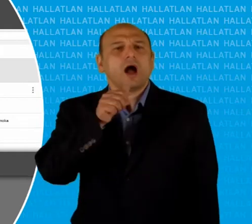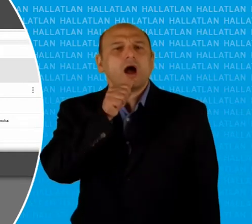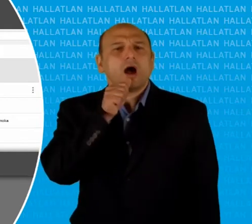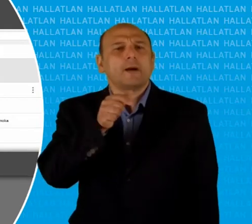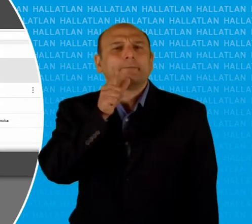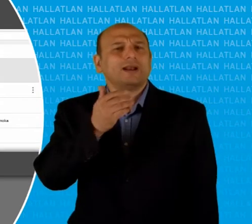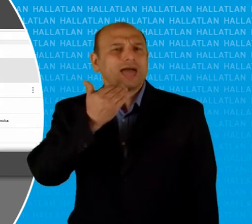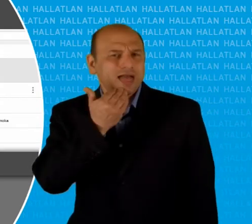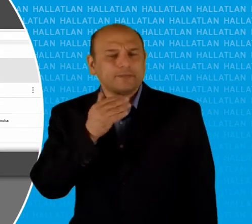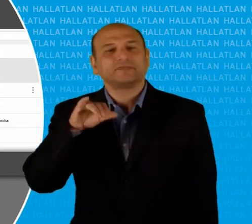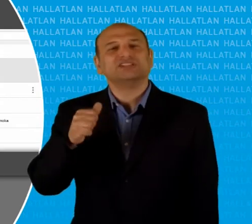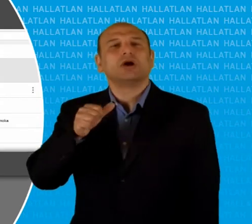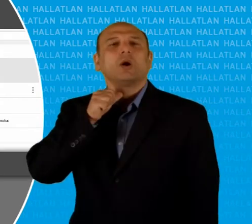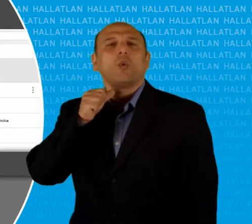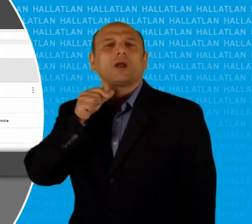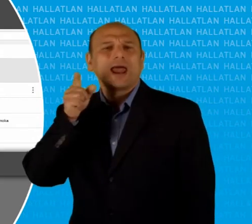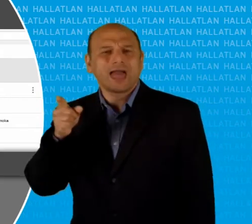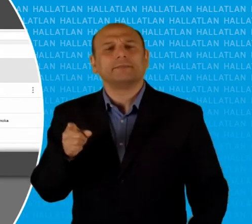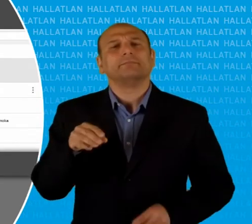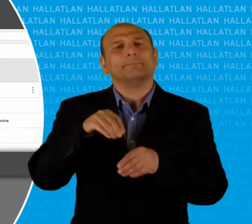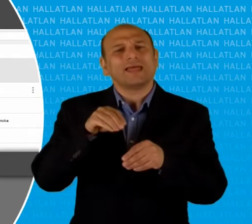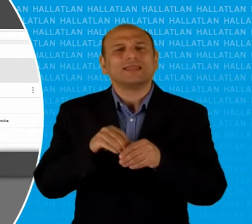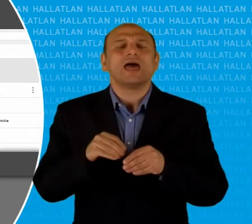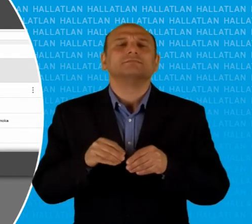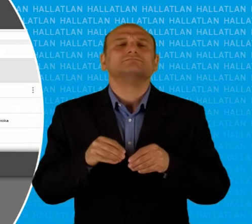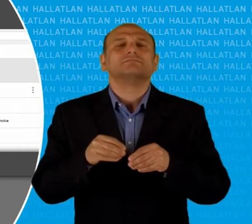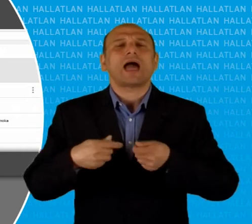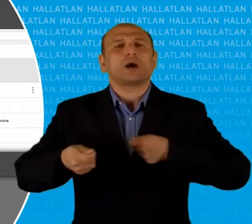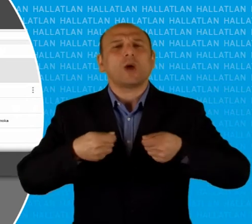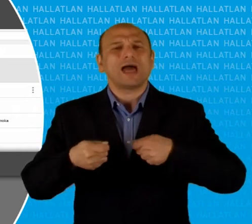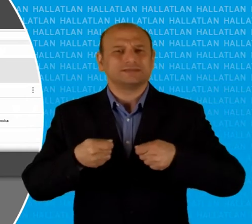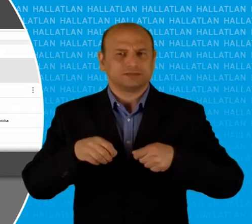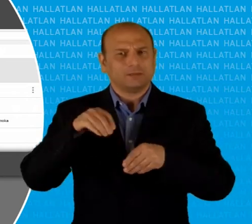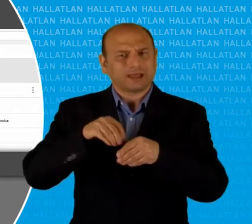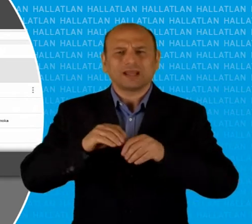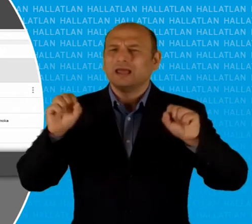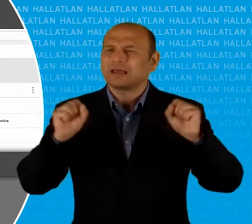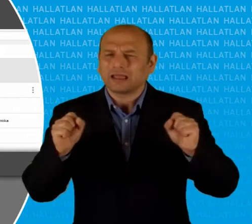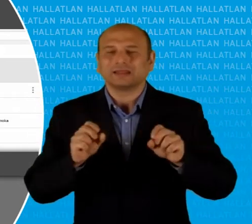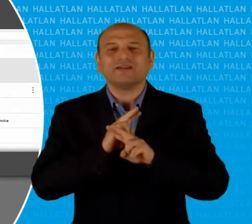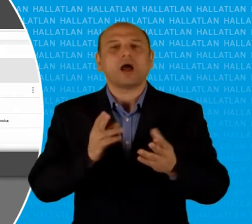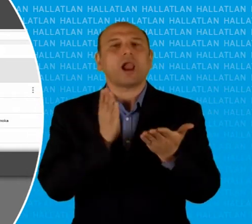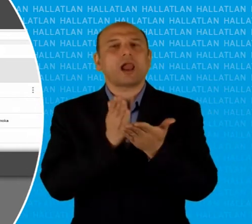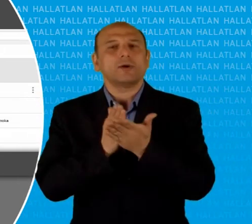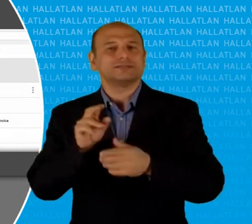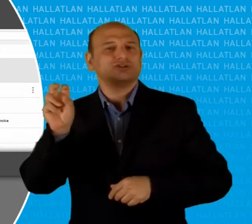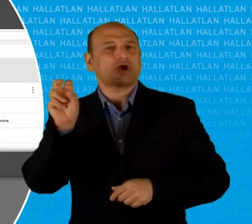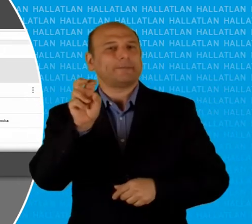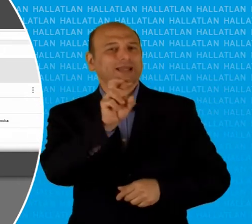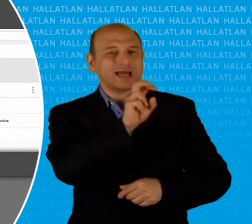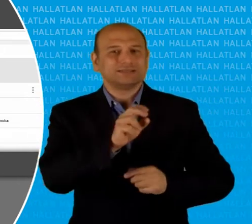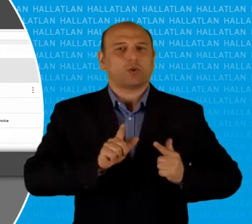Az Apple és a Google appboltjaiba rengeteg új appot,